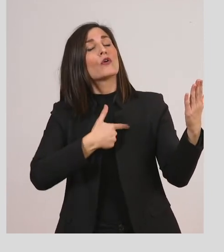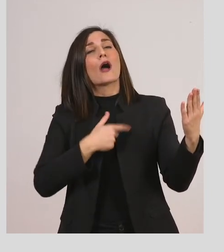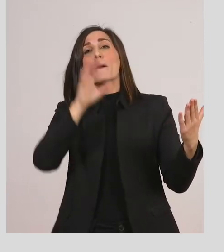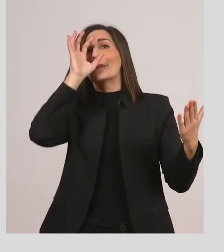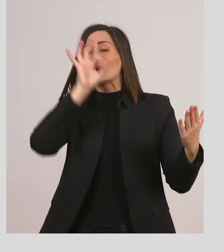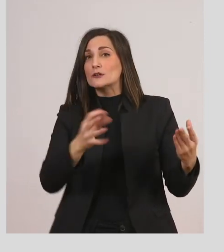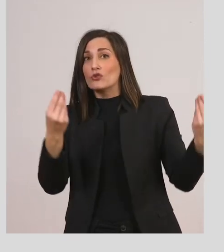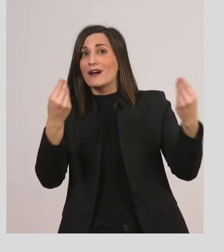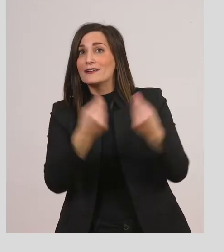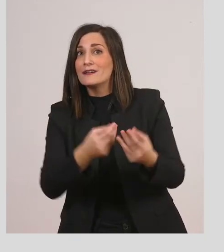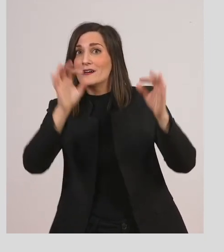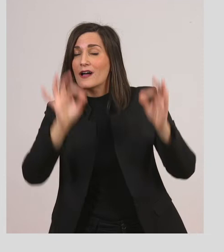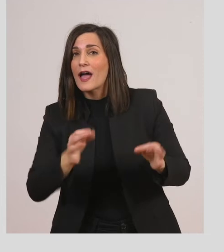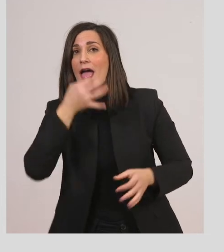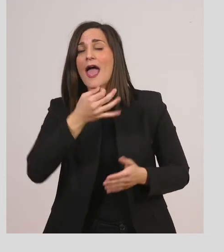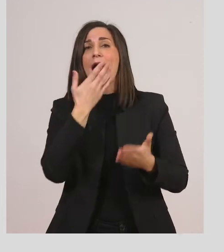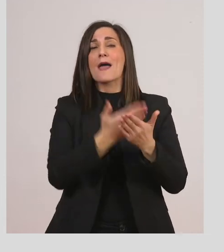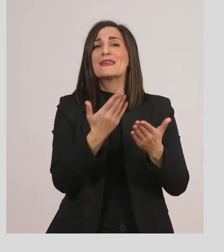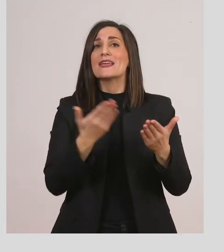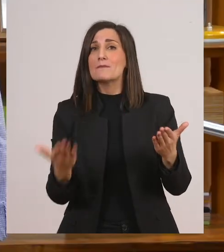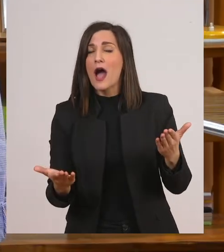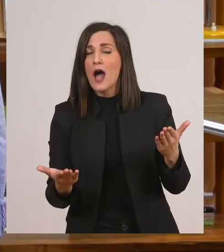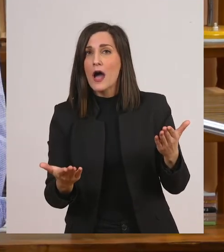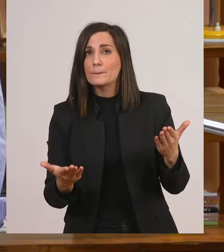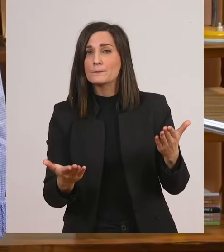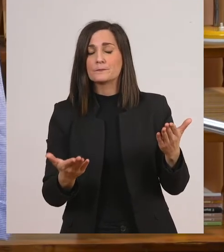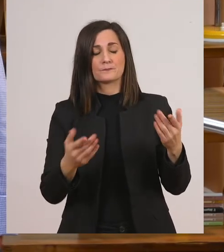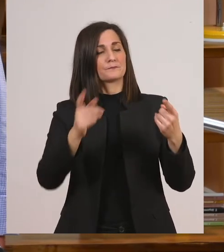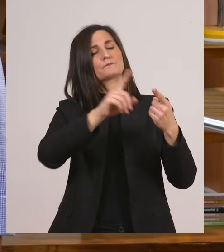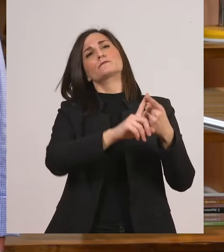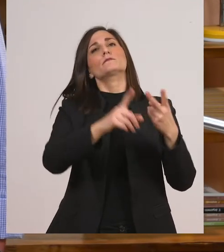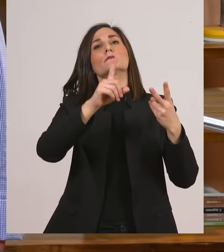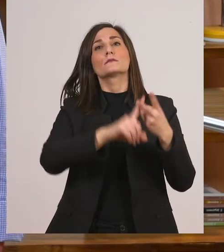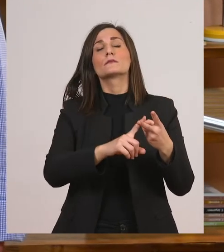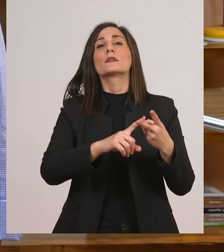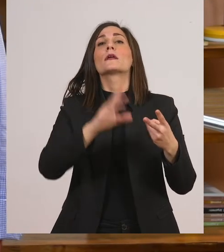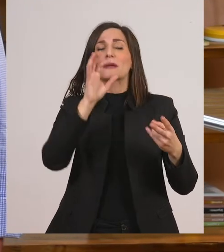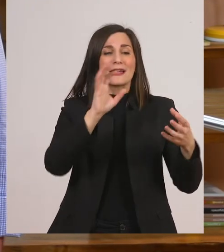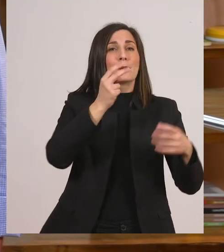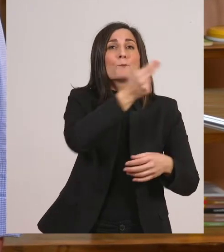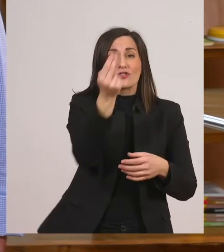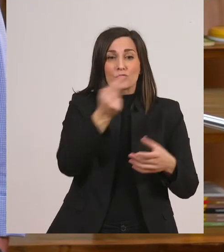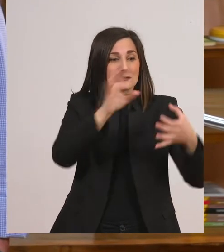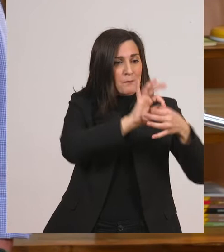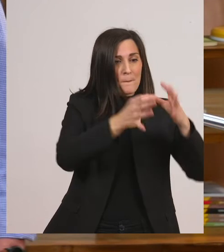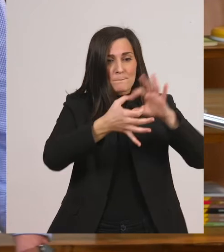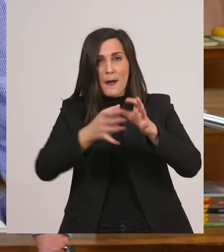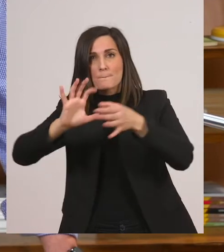πρώτον στην πραγματικότητα, αν είναι αληθινά, αν θα τα δούμε έξω. Και αν αυτά έχουν σχέση μεταξύ τους... για να καταλήγουμε σε ένα συμπέρασμα.